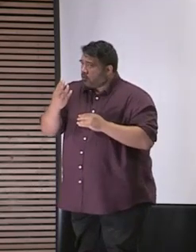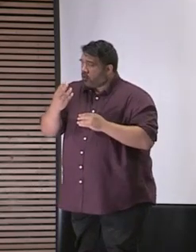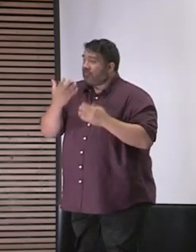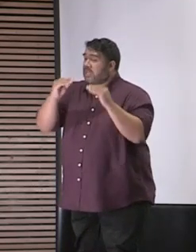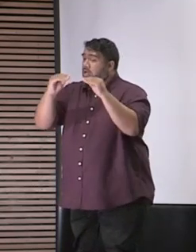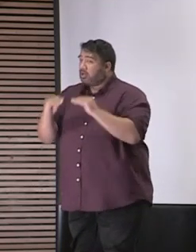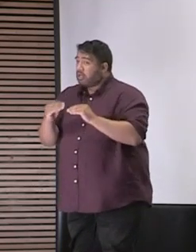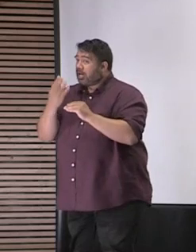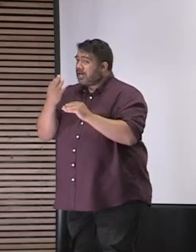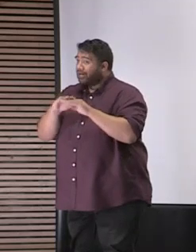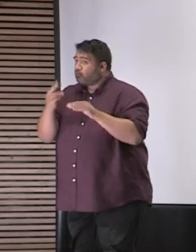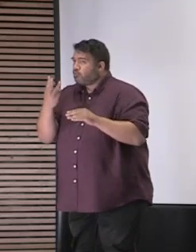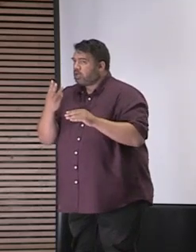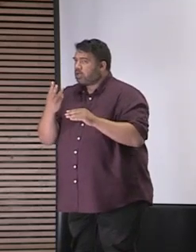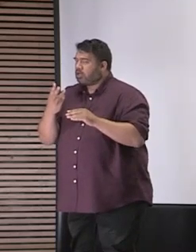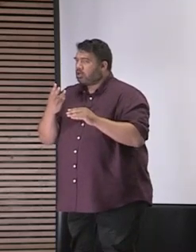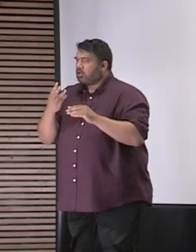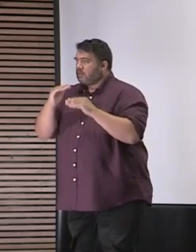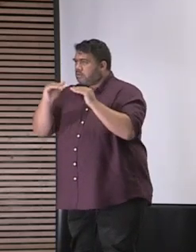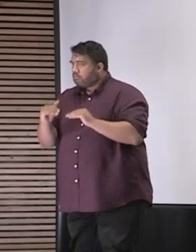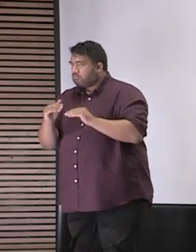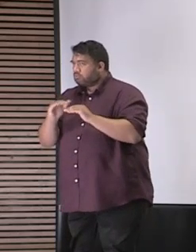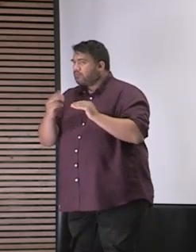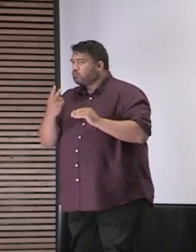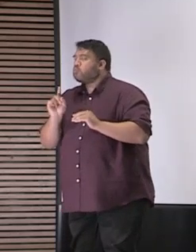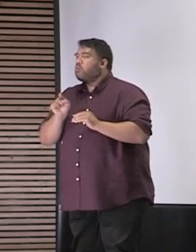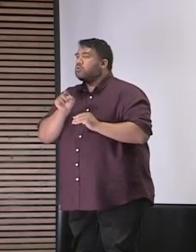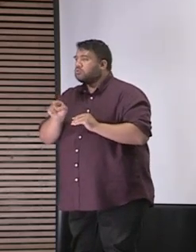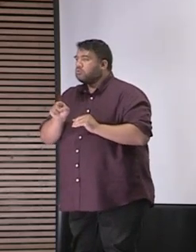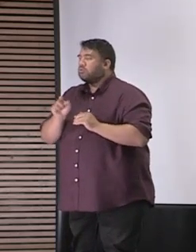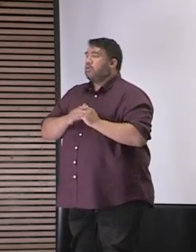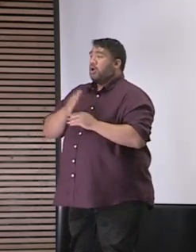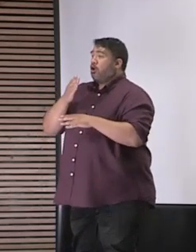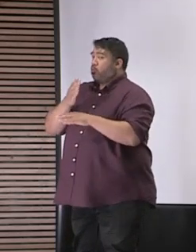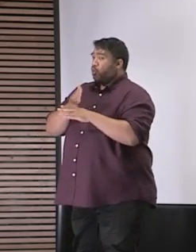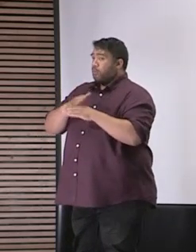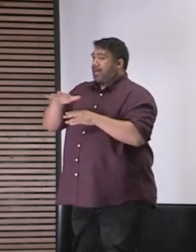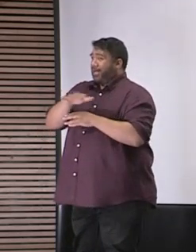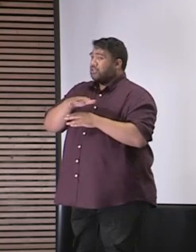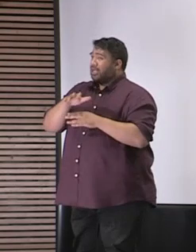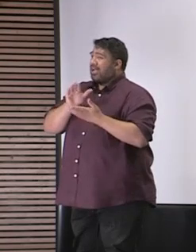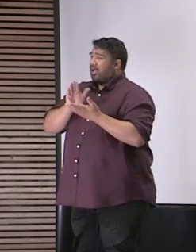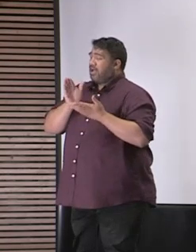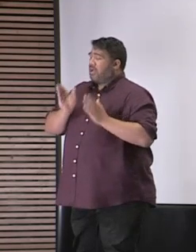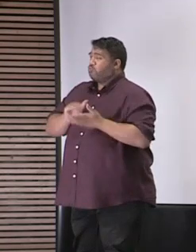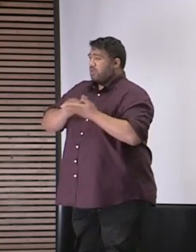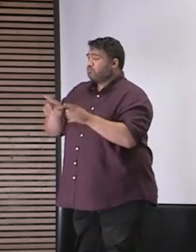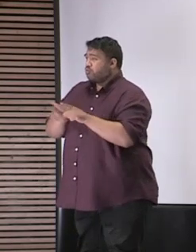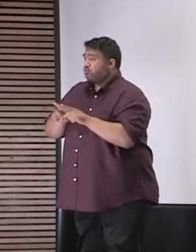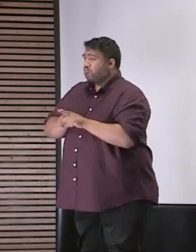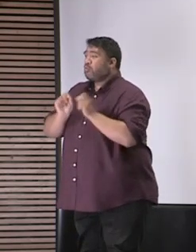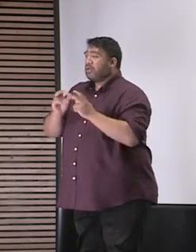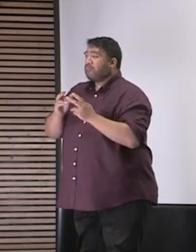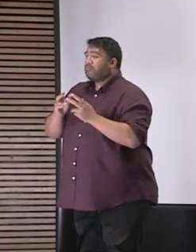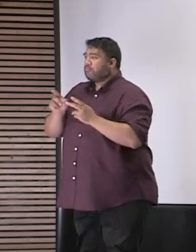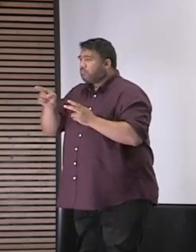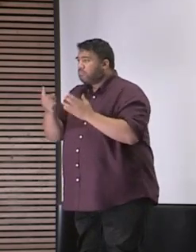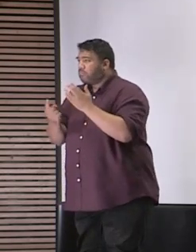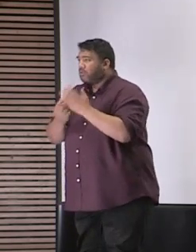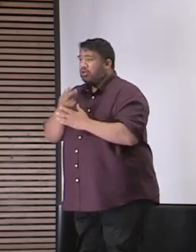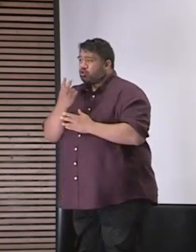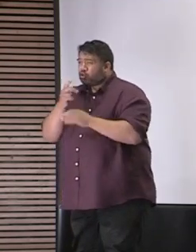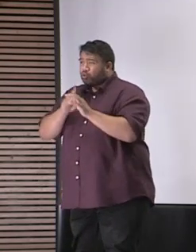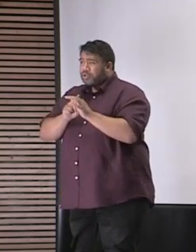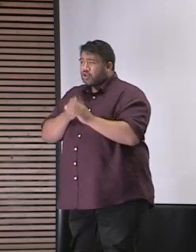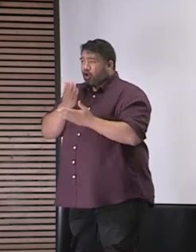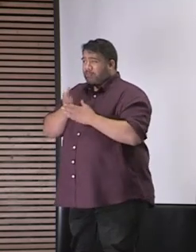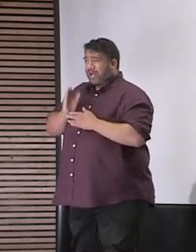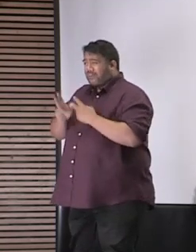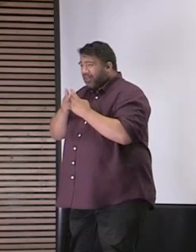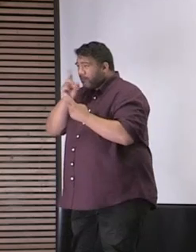hacer nada importa en qué nivel